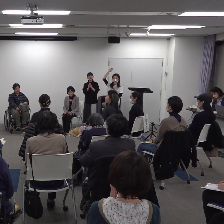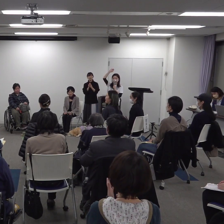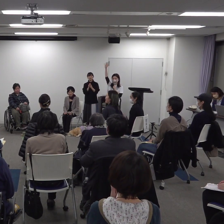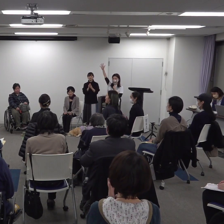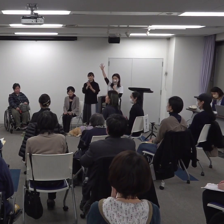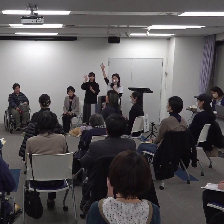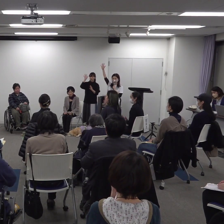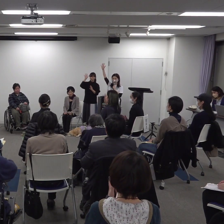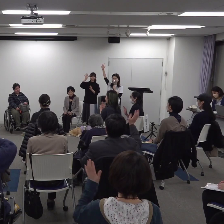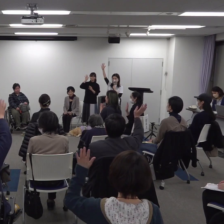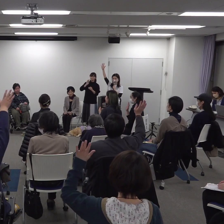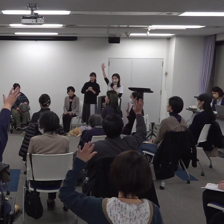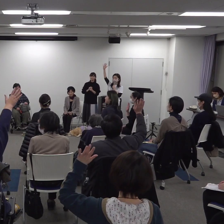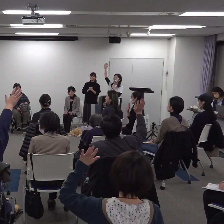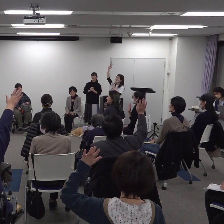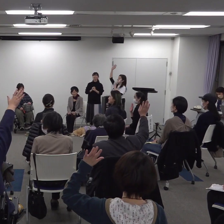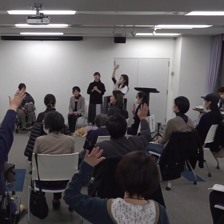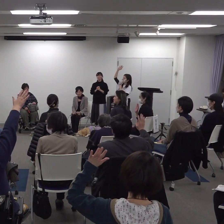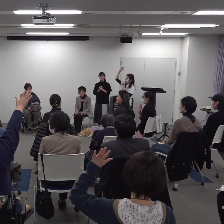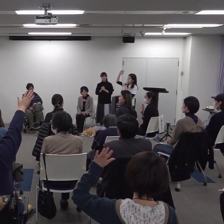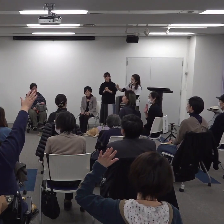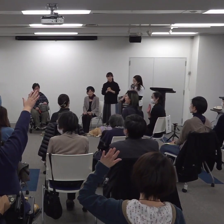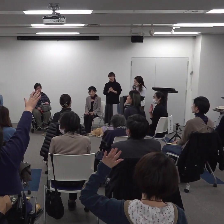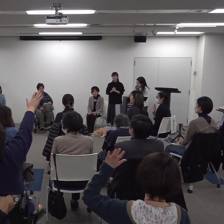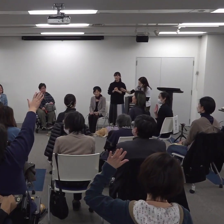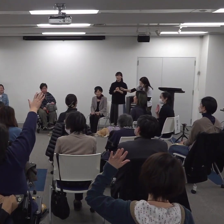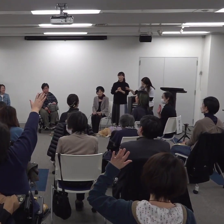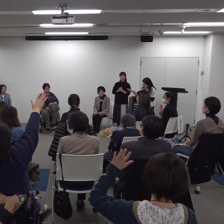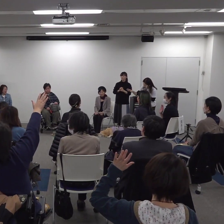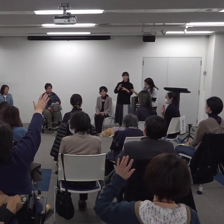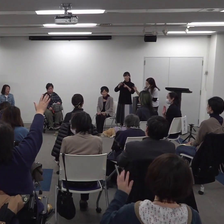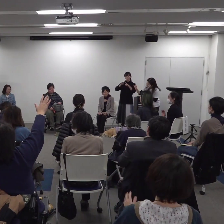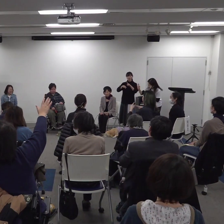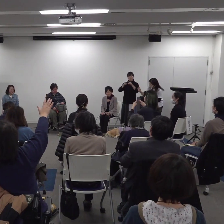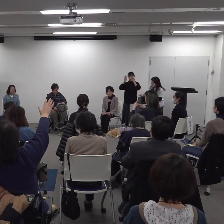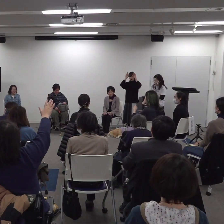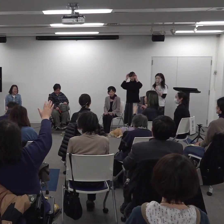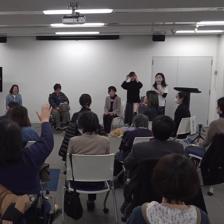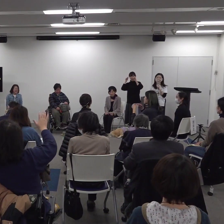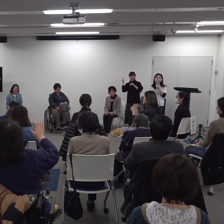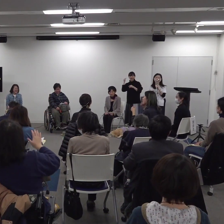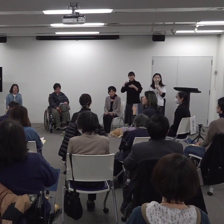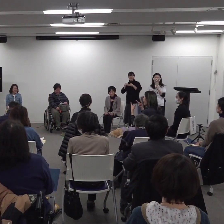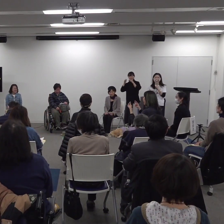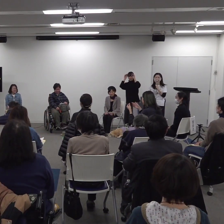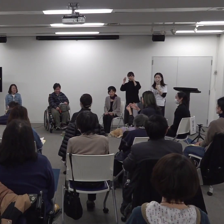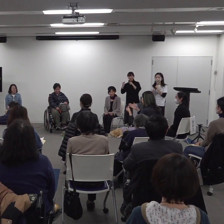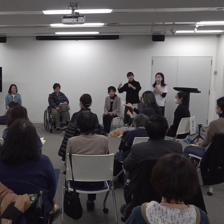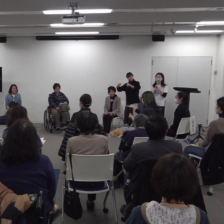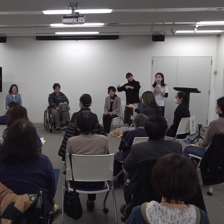じゃあ手を挙げてみてください 介助犬と聴導犬同じぐらいかな そうですね